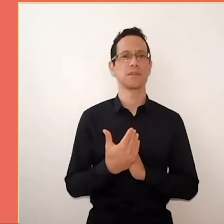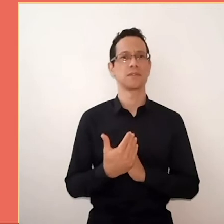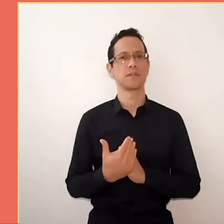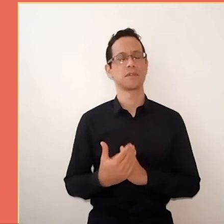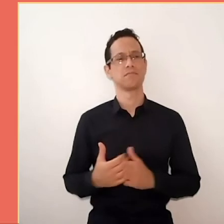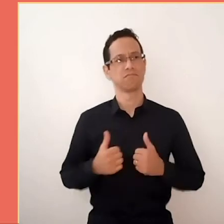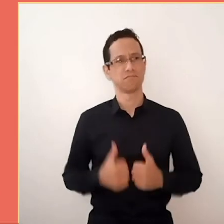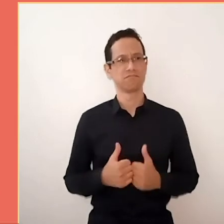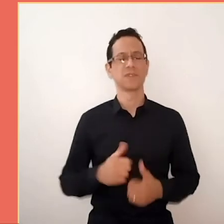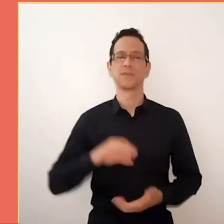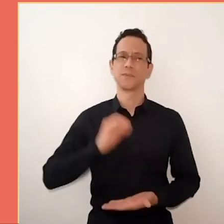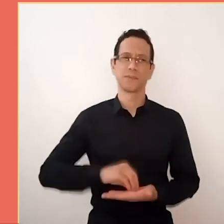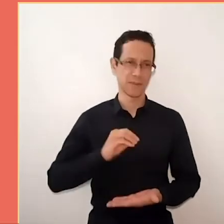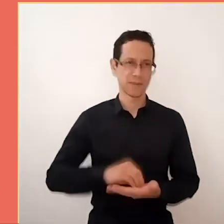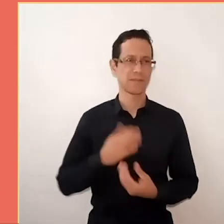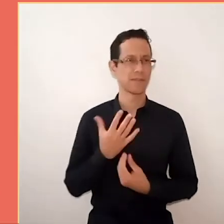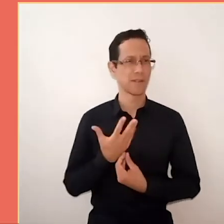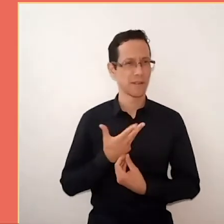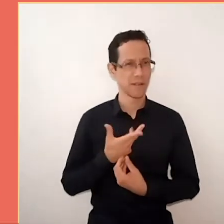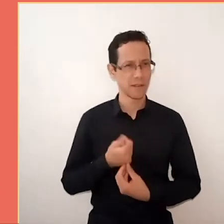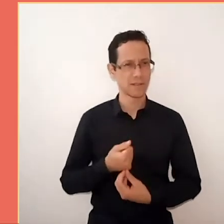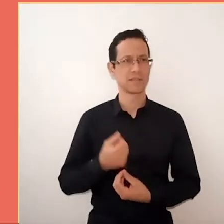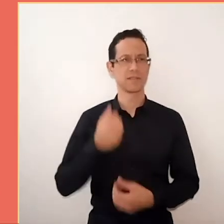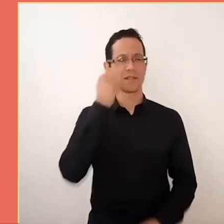É a arte que nos faz humanos.